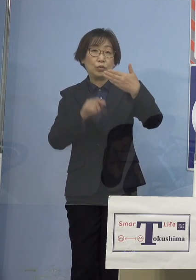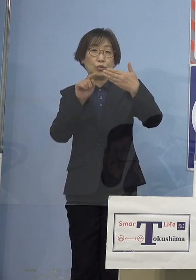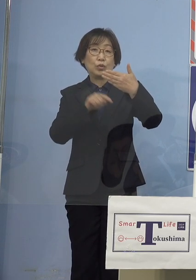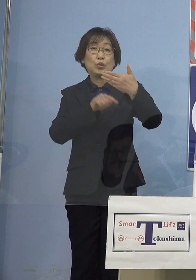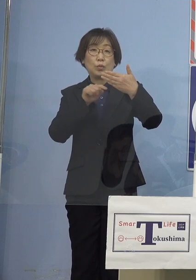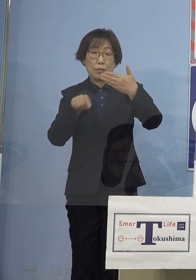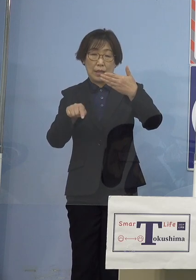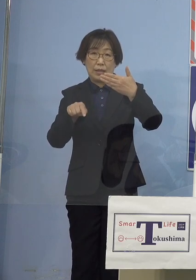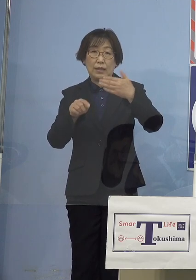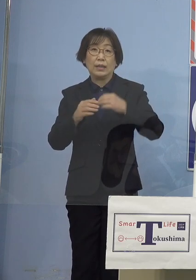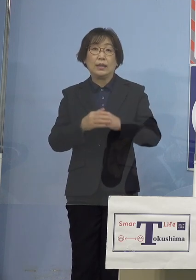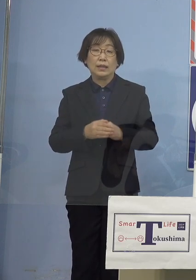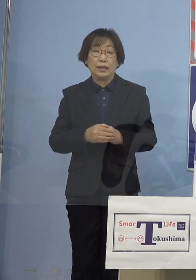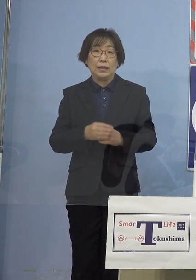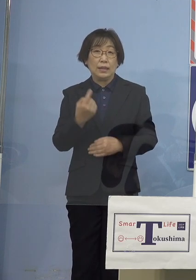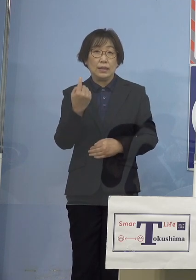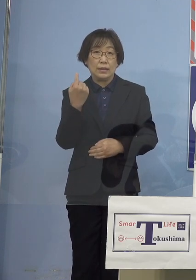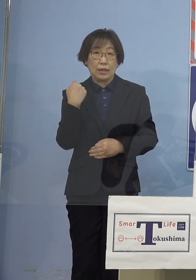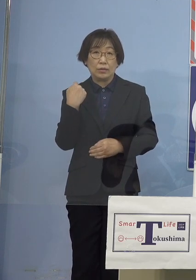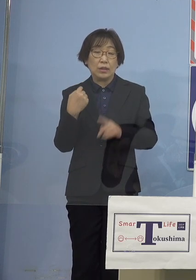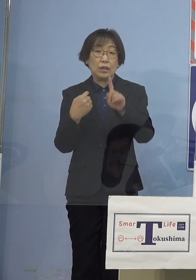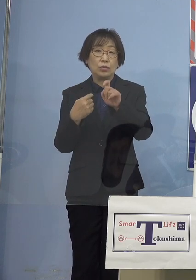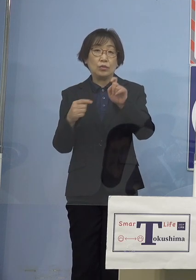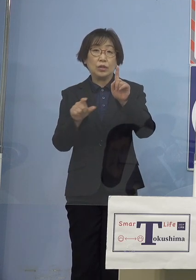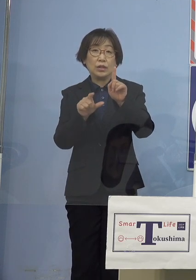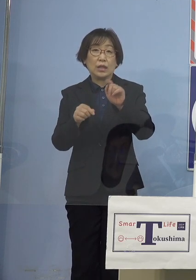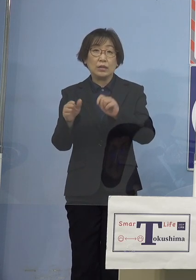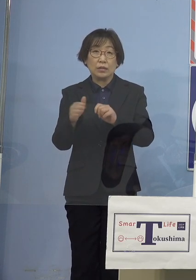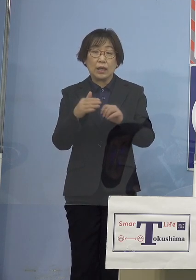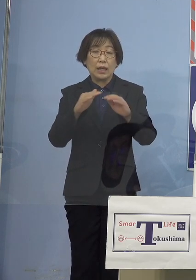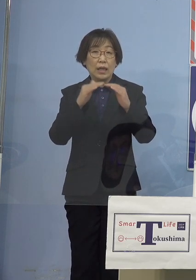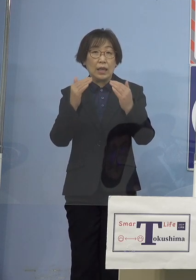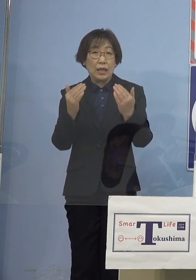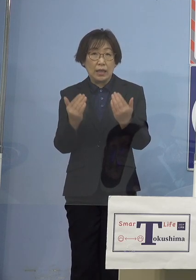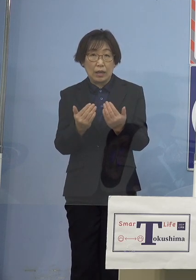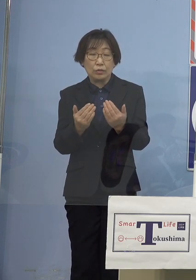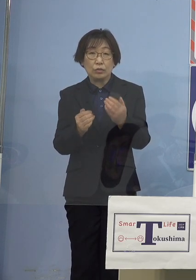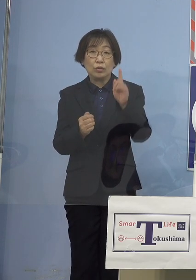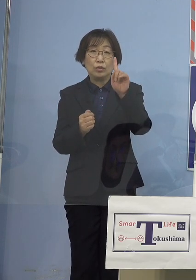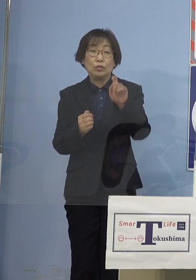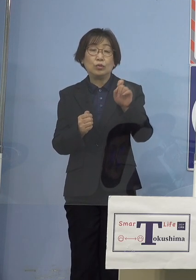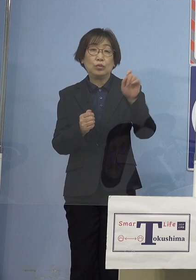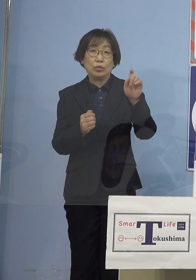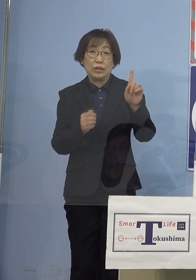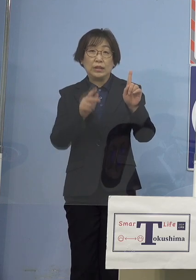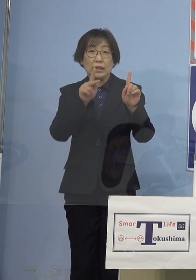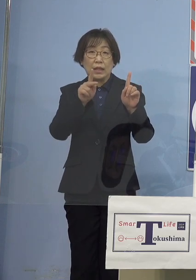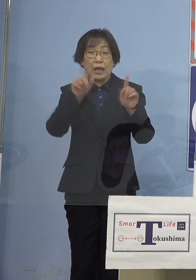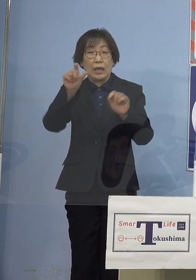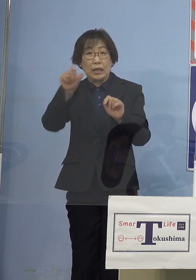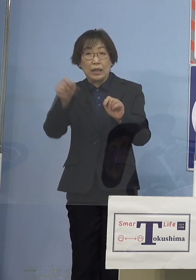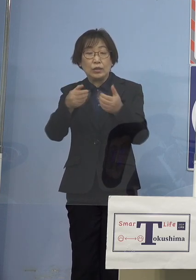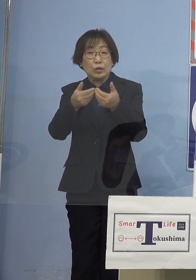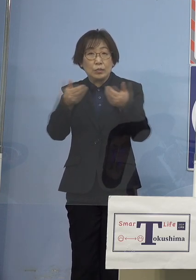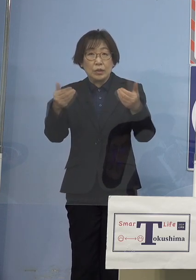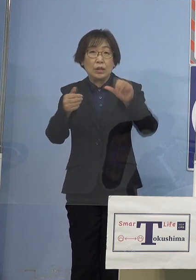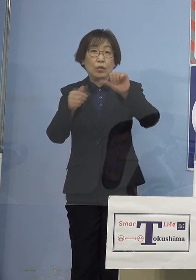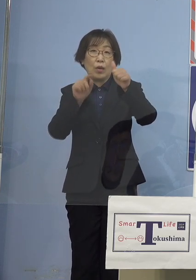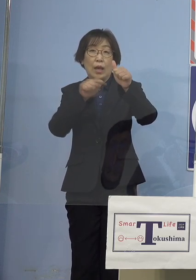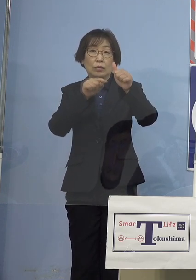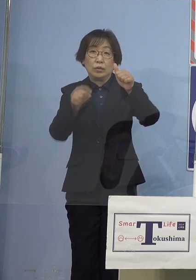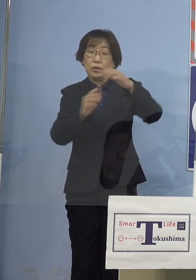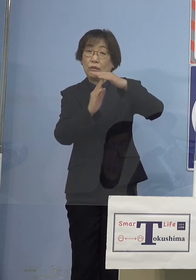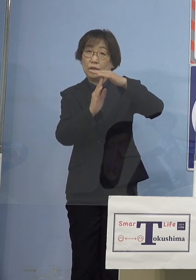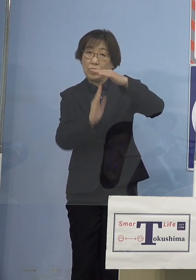昨年11月以来、約11か月ぶりに 500名を下回ることとなりました